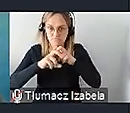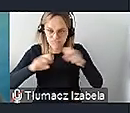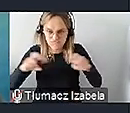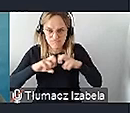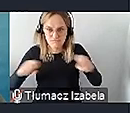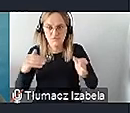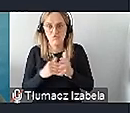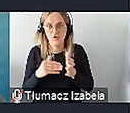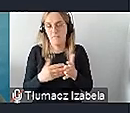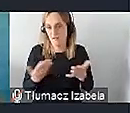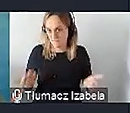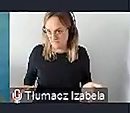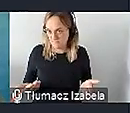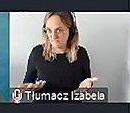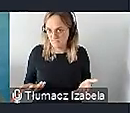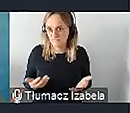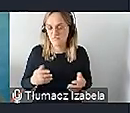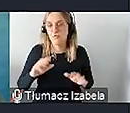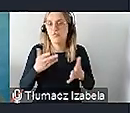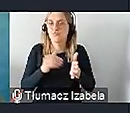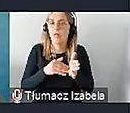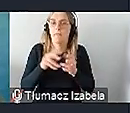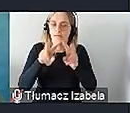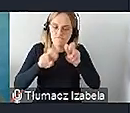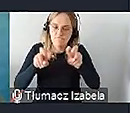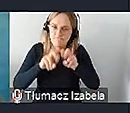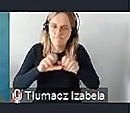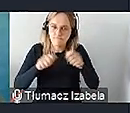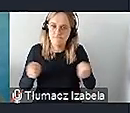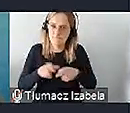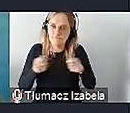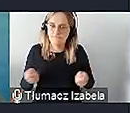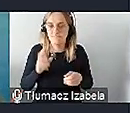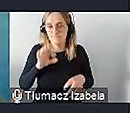Czyli musimy go rozłożyć na czynniki pierwsze. Pani Renata pisze, że trzeba ugasić lont.